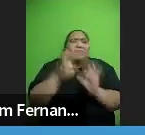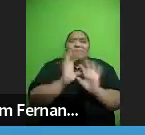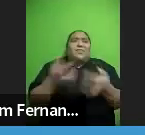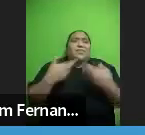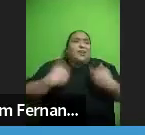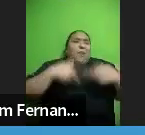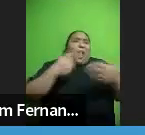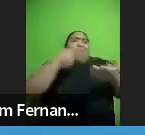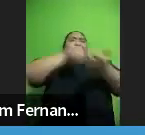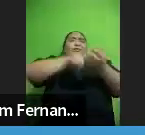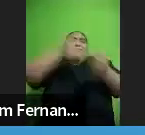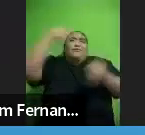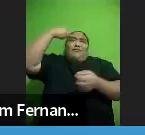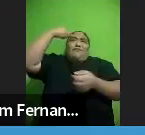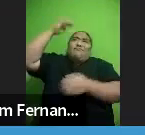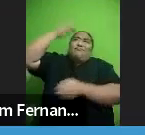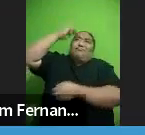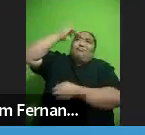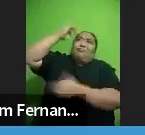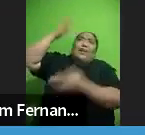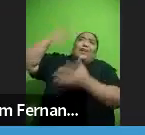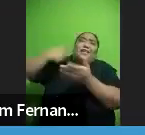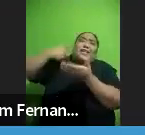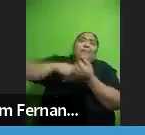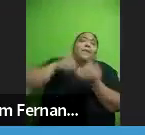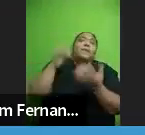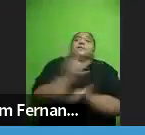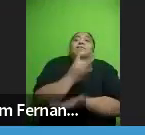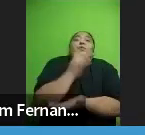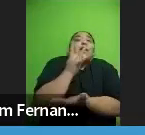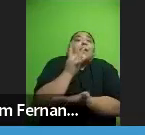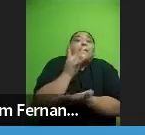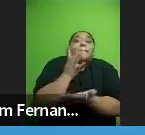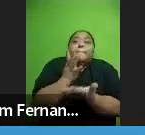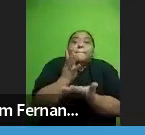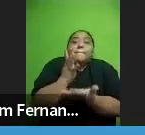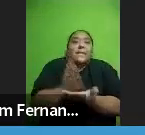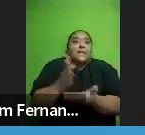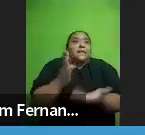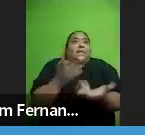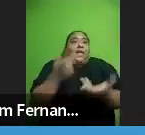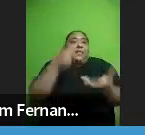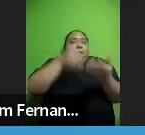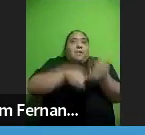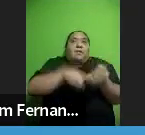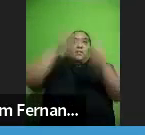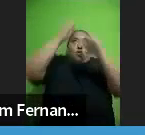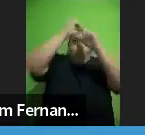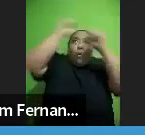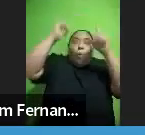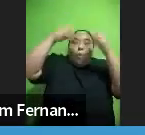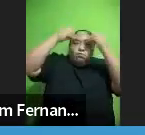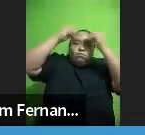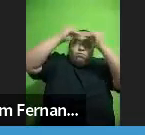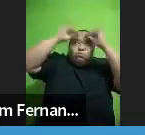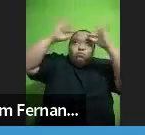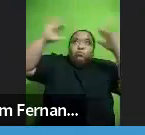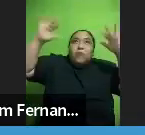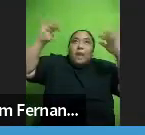ya sea escritas sobradas, pues no parecía representar ningún papel en su en su pensamiento en su pensamiento. Él decía que eran como entidades entidades psíquicas que solo aparecían y se ordenaban en el en el pensamiento